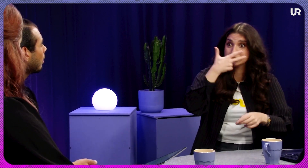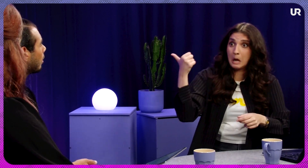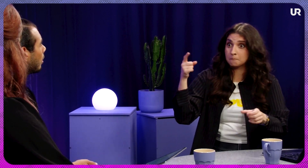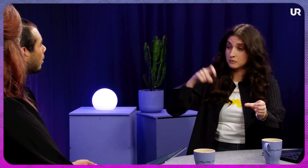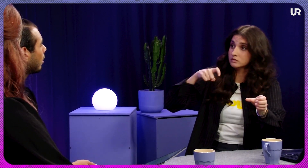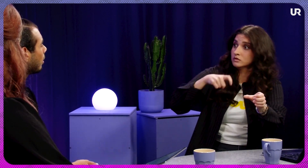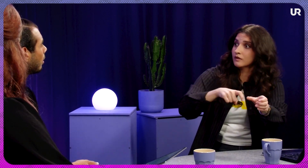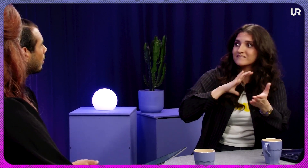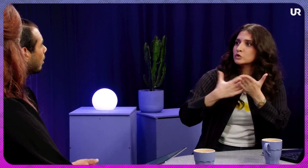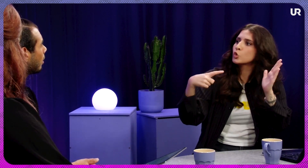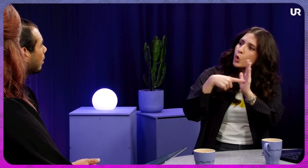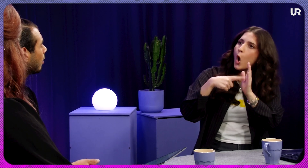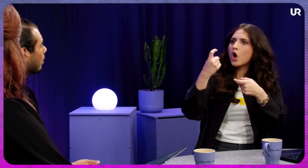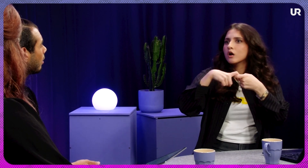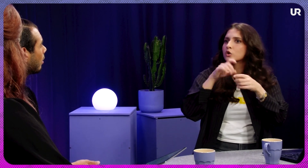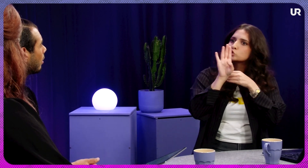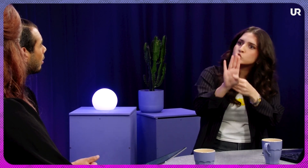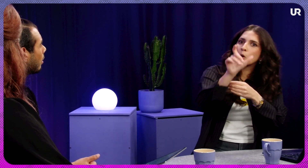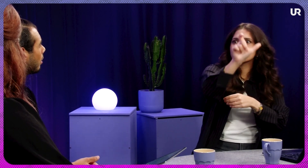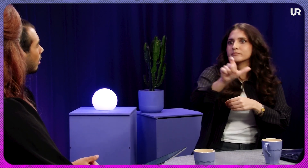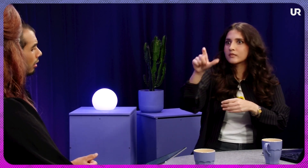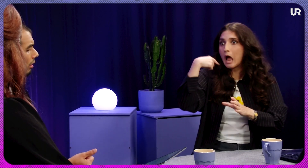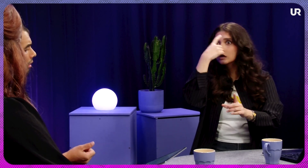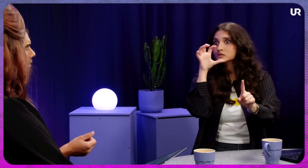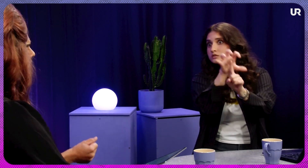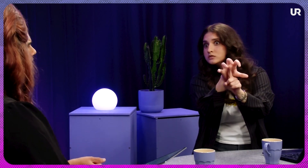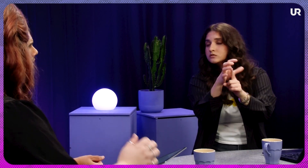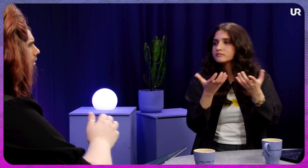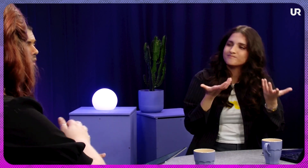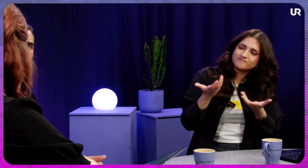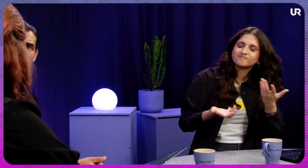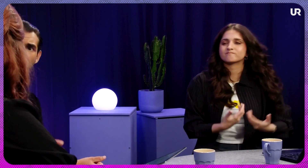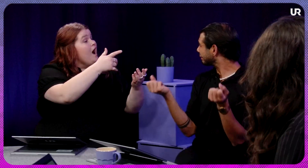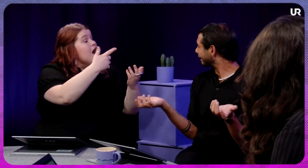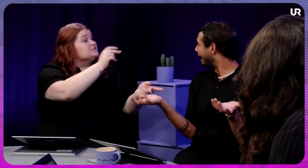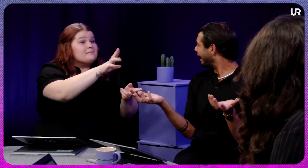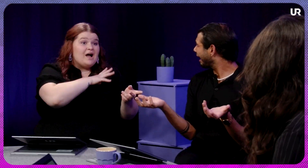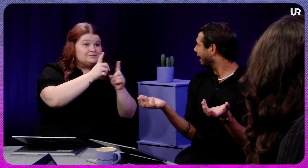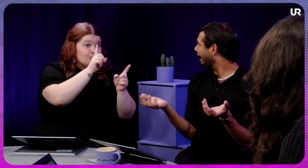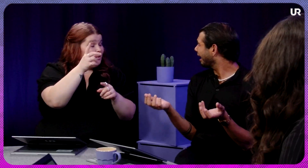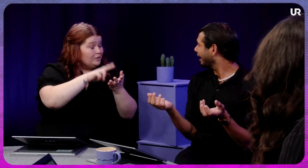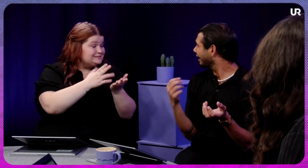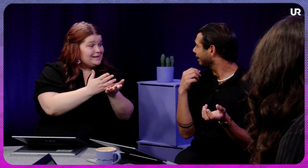Tekniken har utvecklats så snabbt, det finns ingen tydlig lag som skyddar personer som blir utsatta- för deep fakes